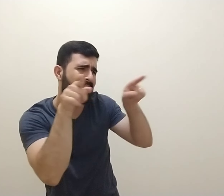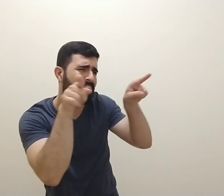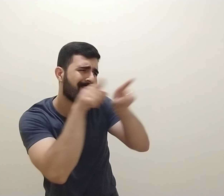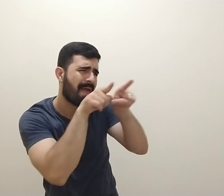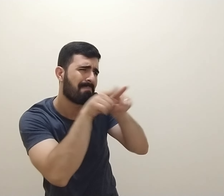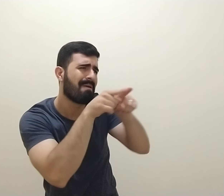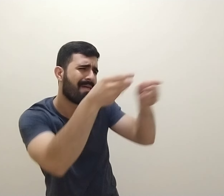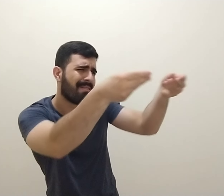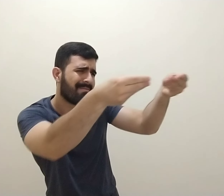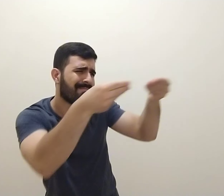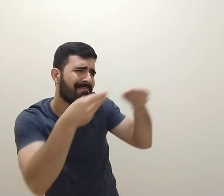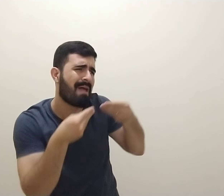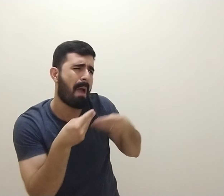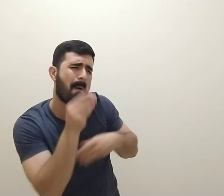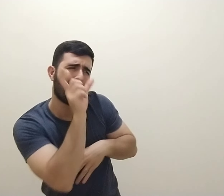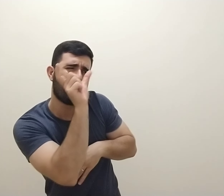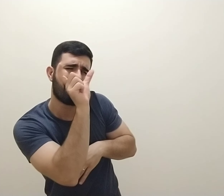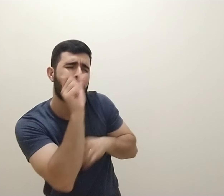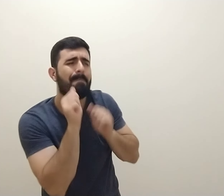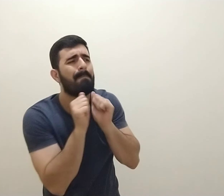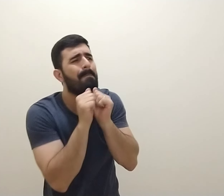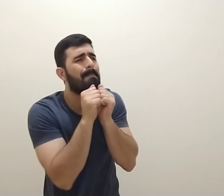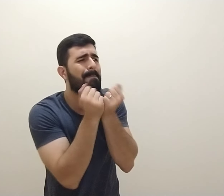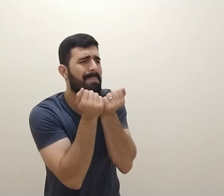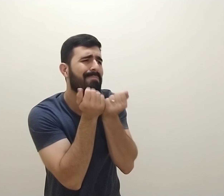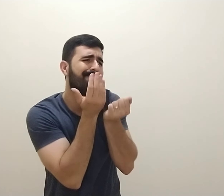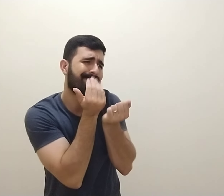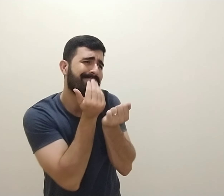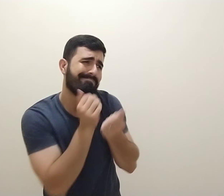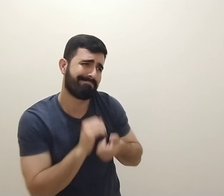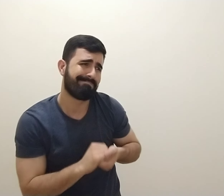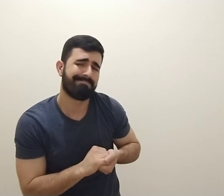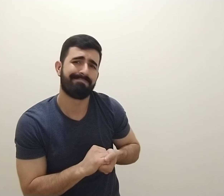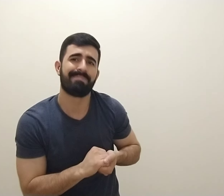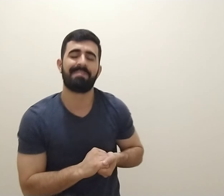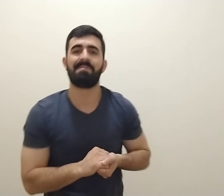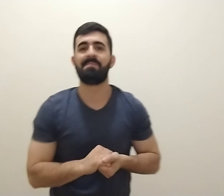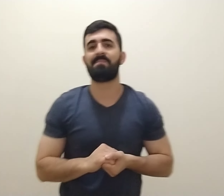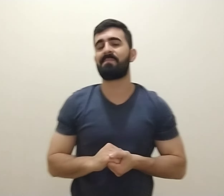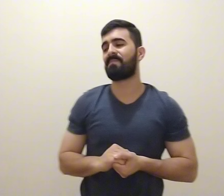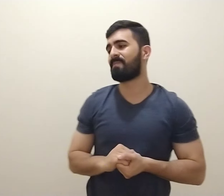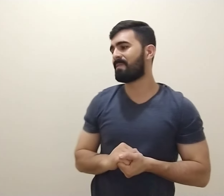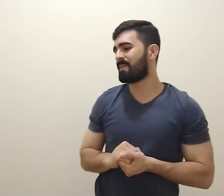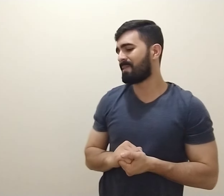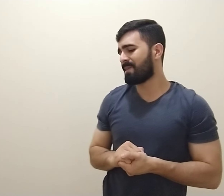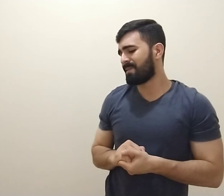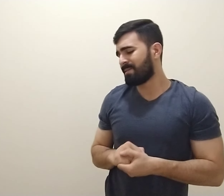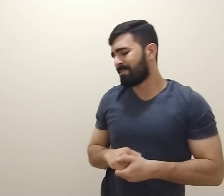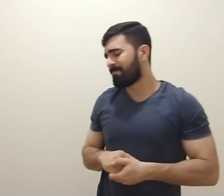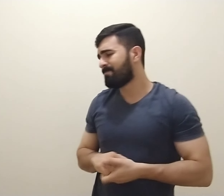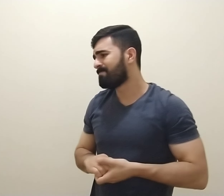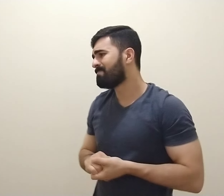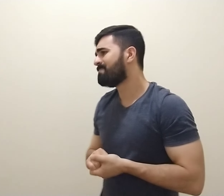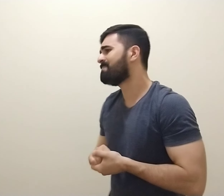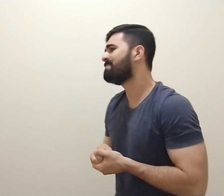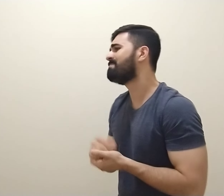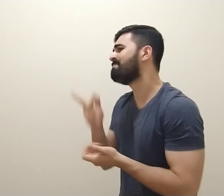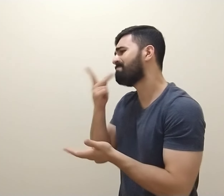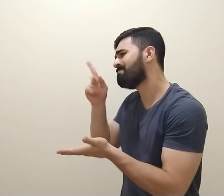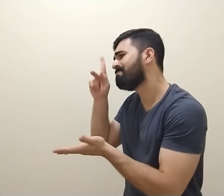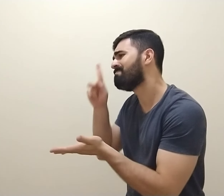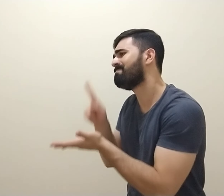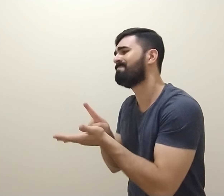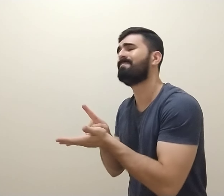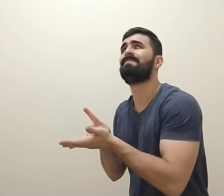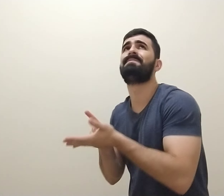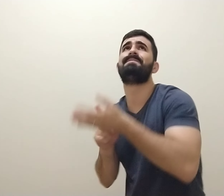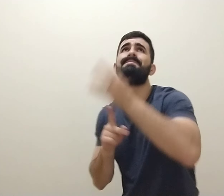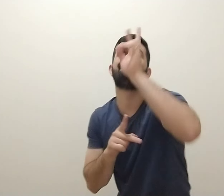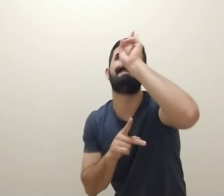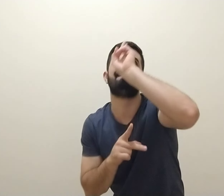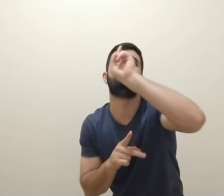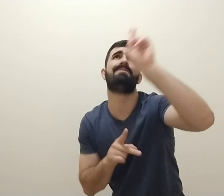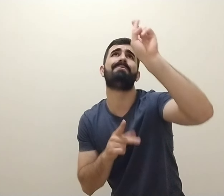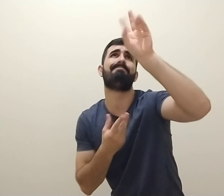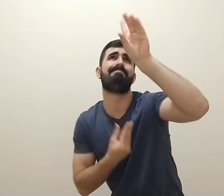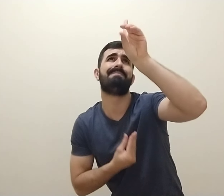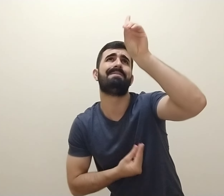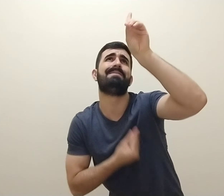traze-me também um pedaço de pão em tua mão". 12 - Ela respondeu: "Pela vida do Senhor, teu Deus,